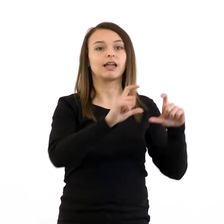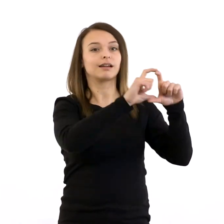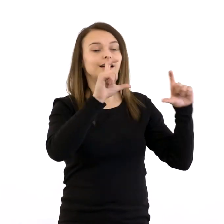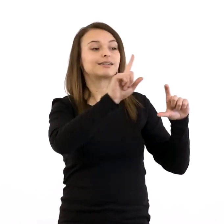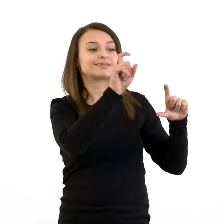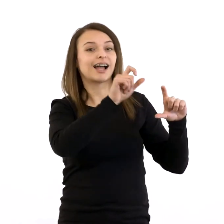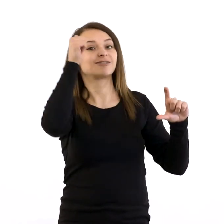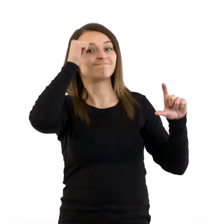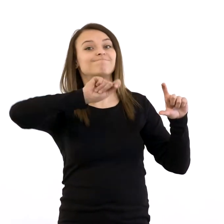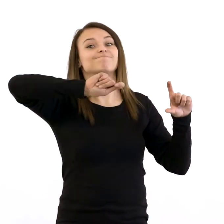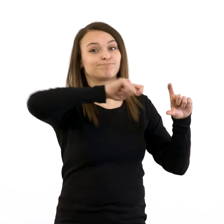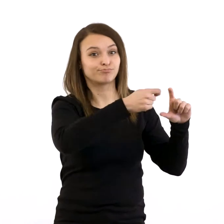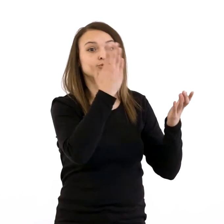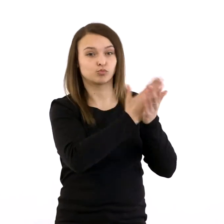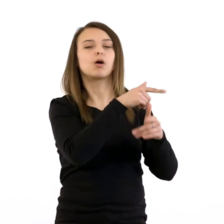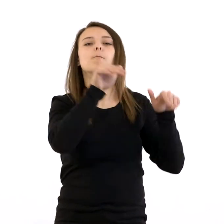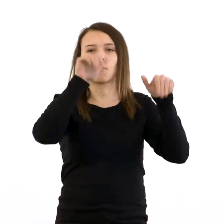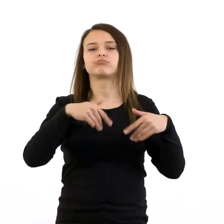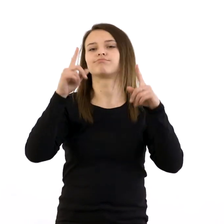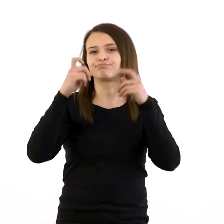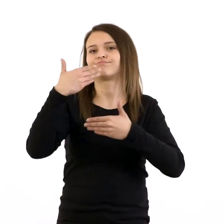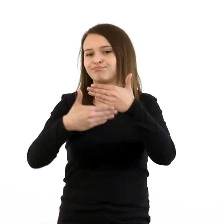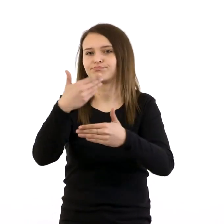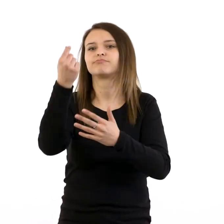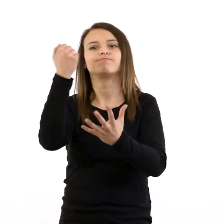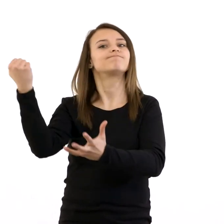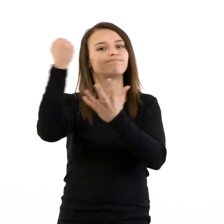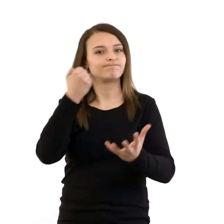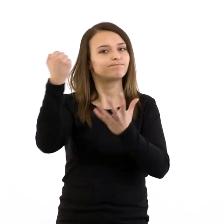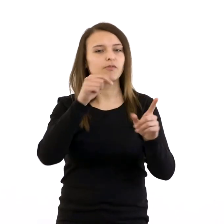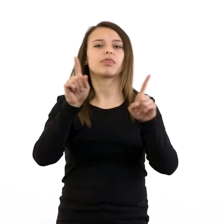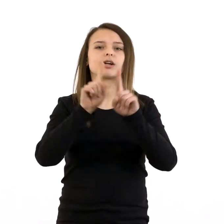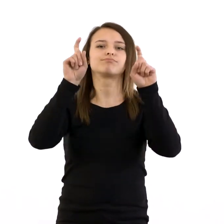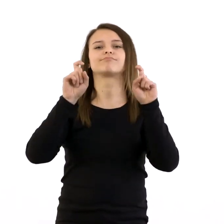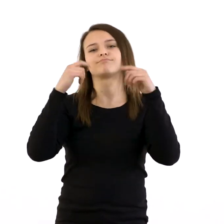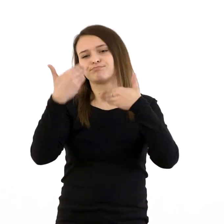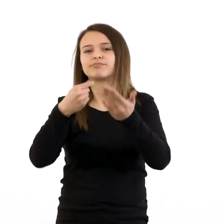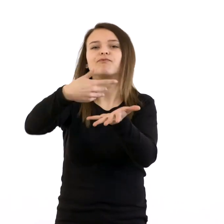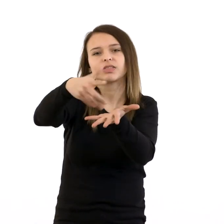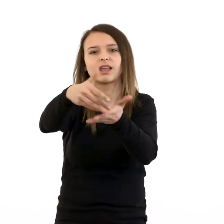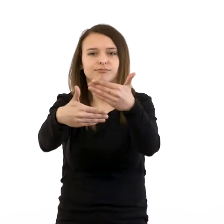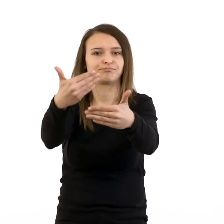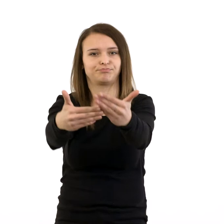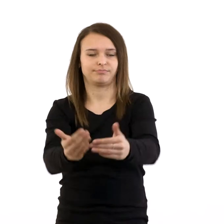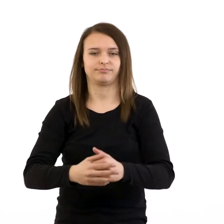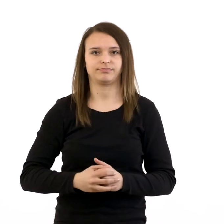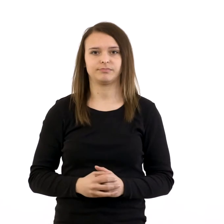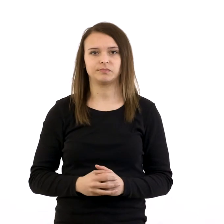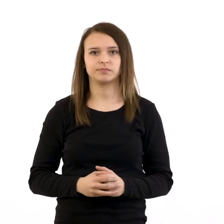Gdy podmiot otrzyma status ZAZ może otrzymać dalsze środki z PFRON, służące pokryciu bieżącego funkcjonowania.